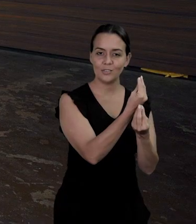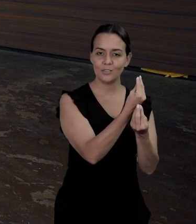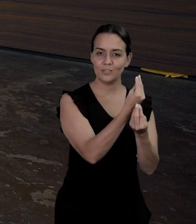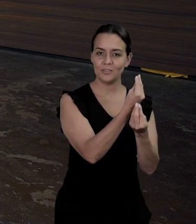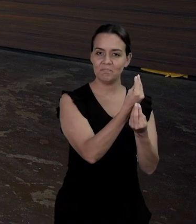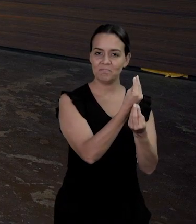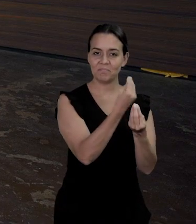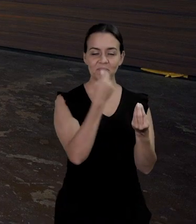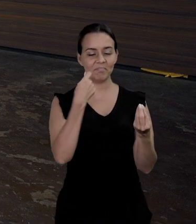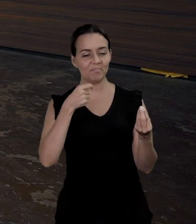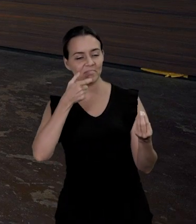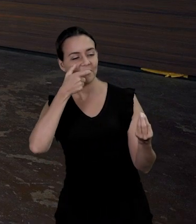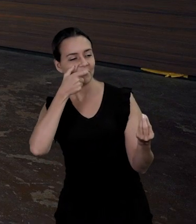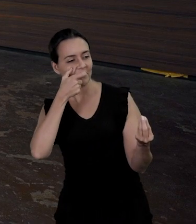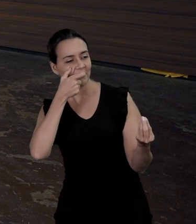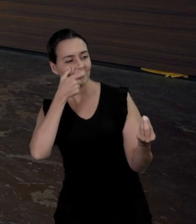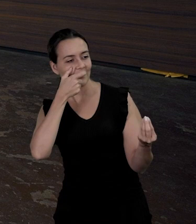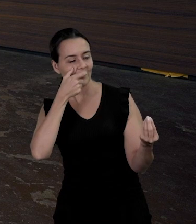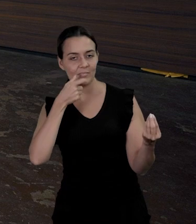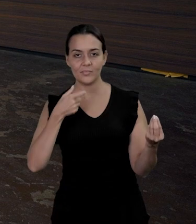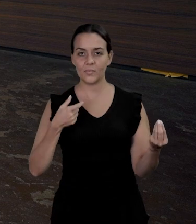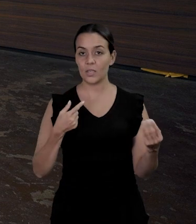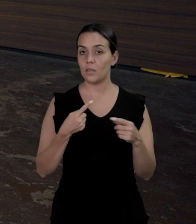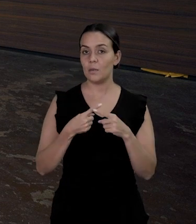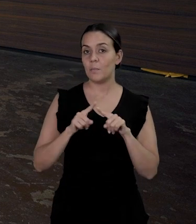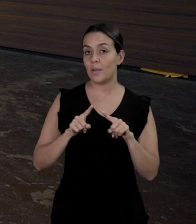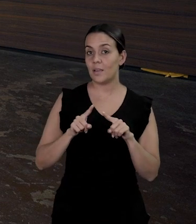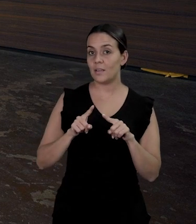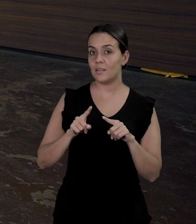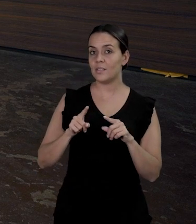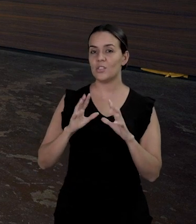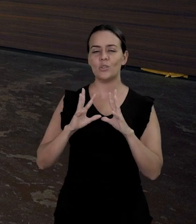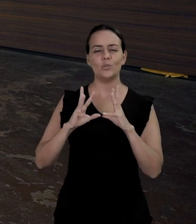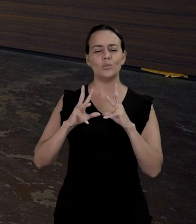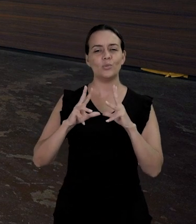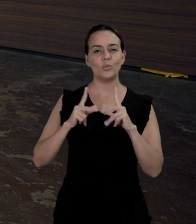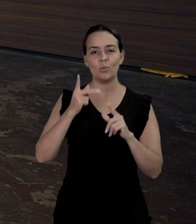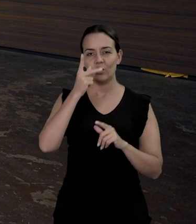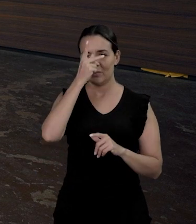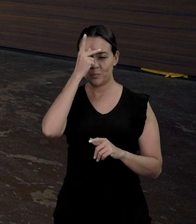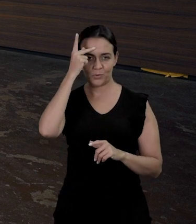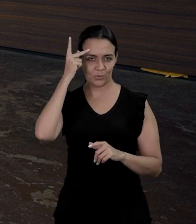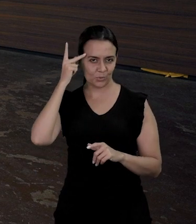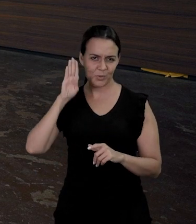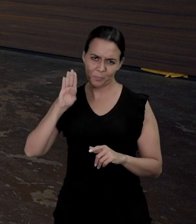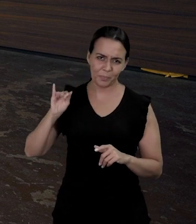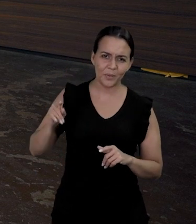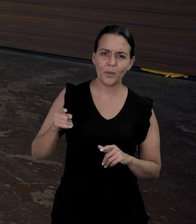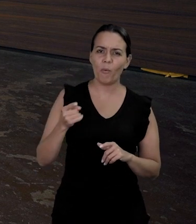porque como entraram bilhões de pessoas nessa conversa pública, A gente... Eu me lembro de um vídeo, foi muito engraçado,